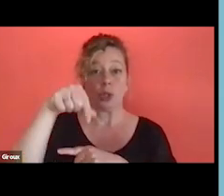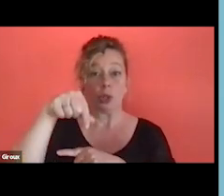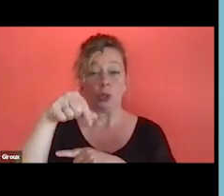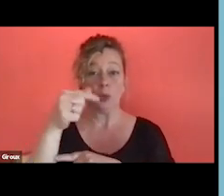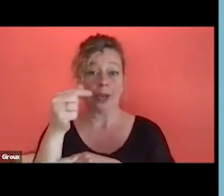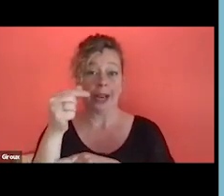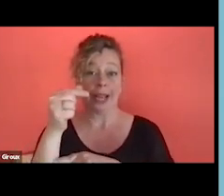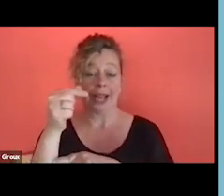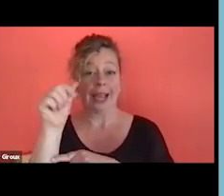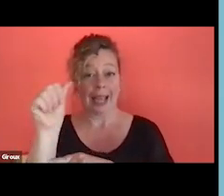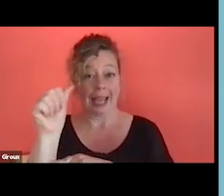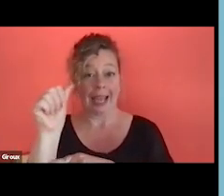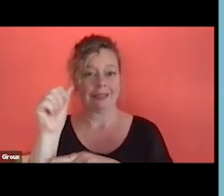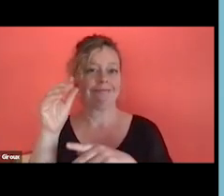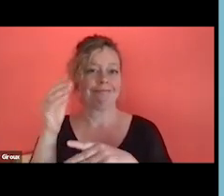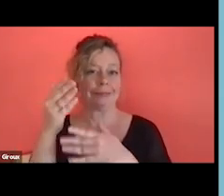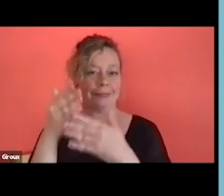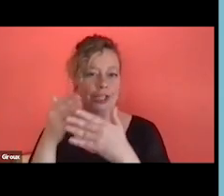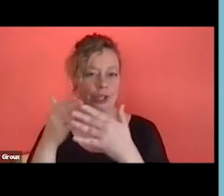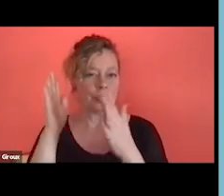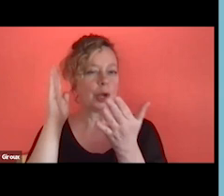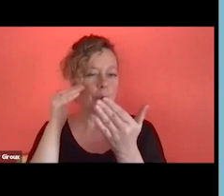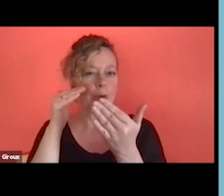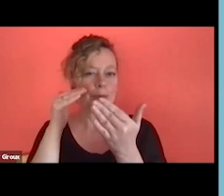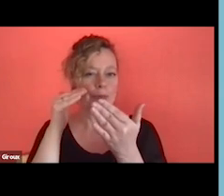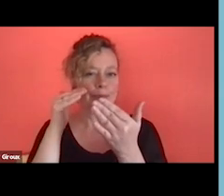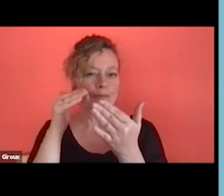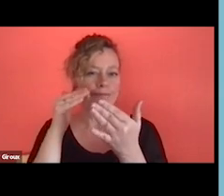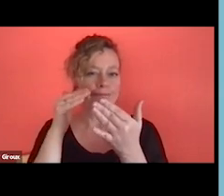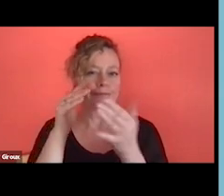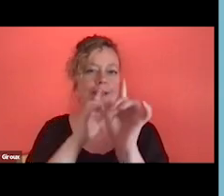Esperamos llegar a tantas preguntas como podamos al final del seminario web.